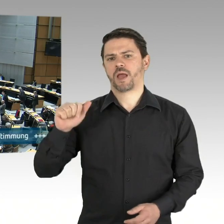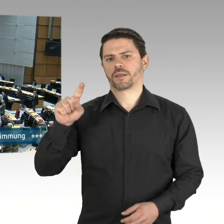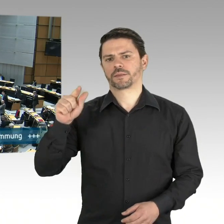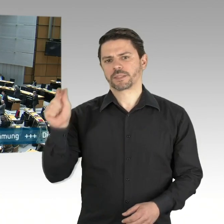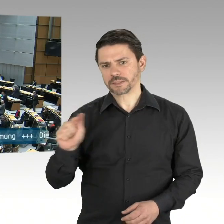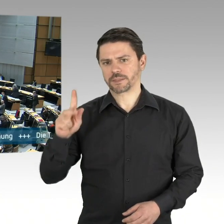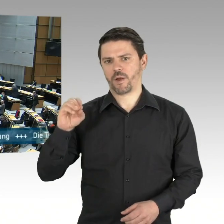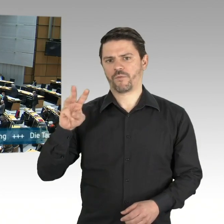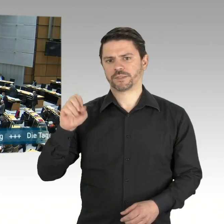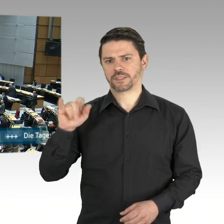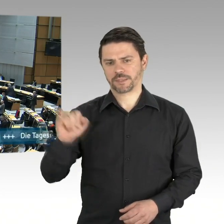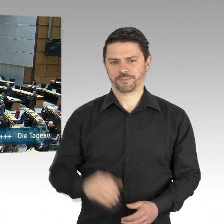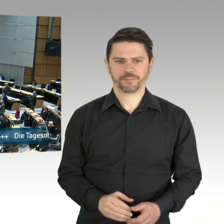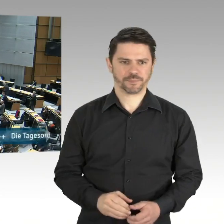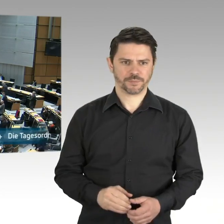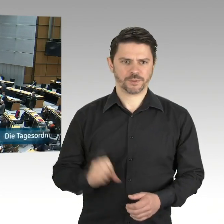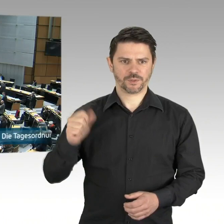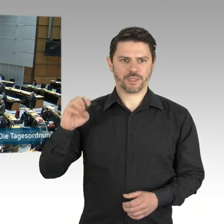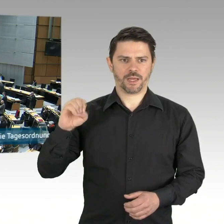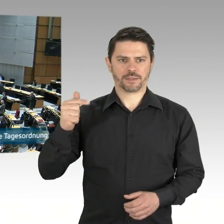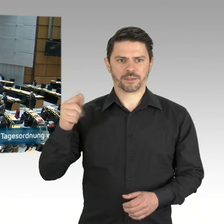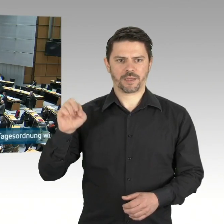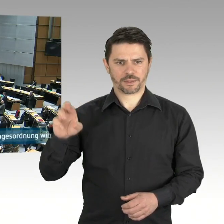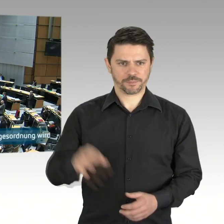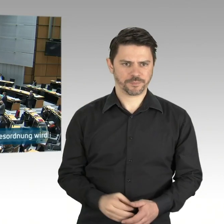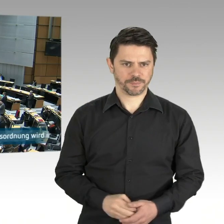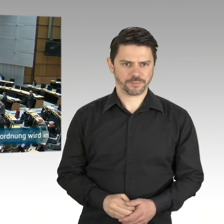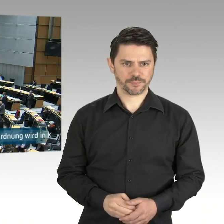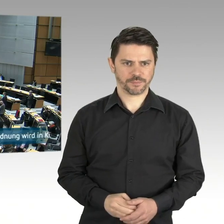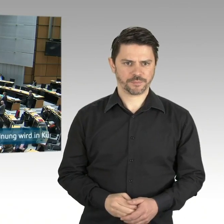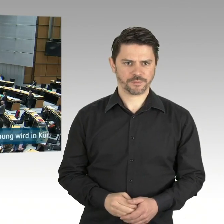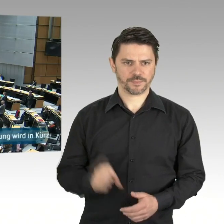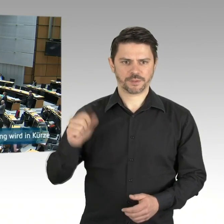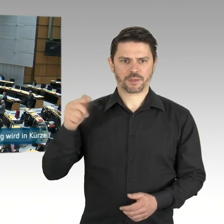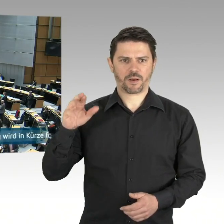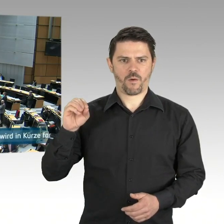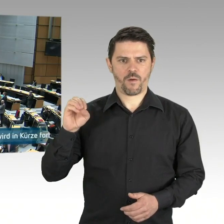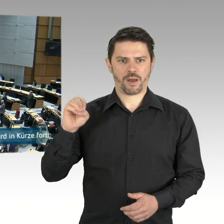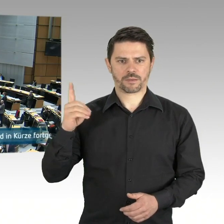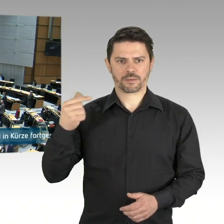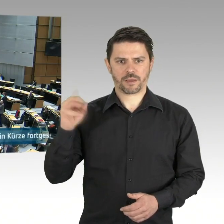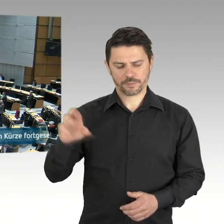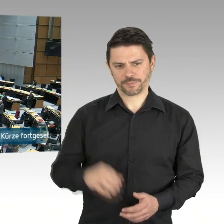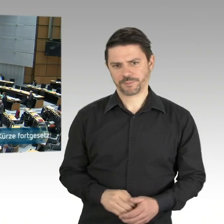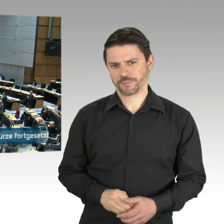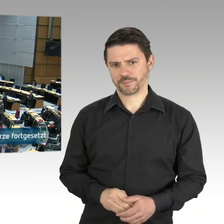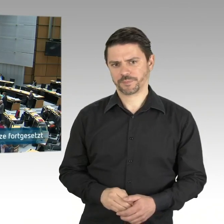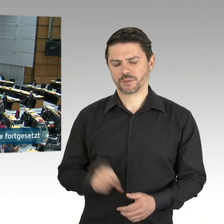Herr Dirk Stettner. Herr Jörg Stroedter. Herr Florian Swyter.